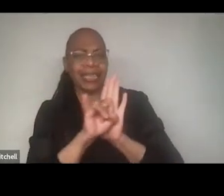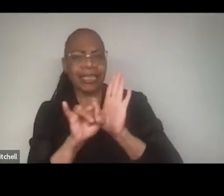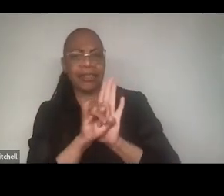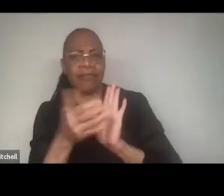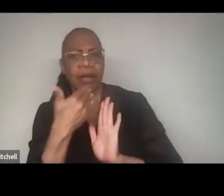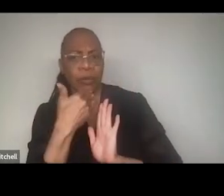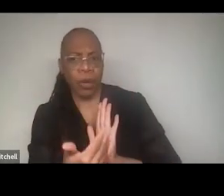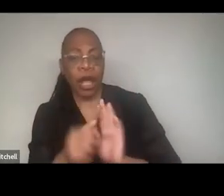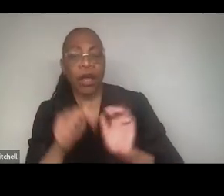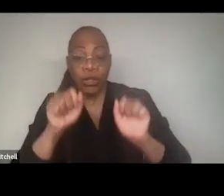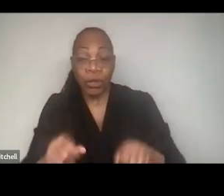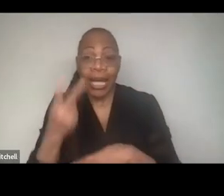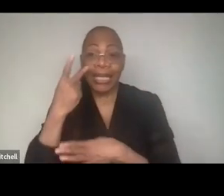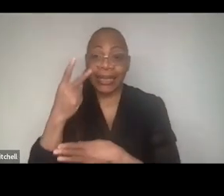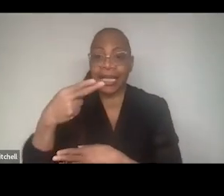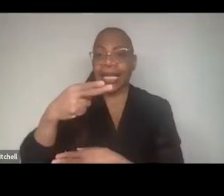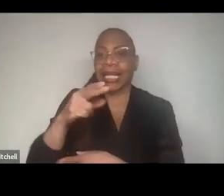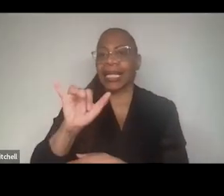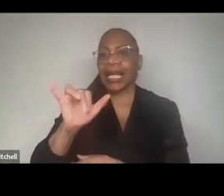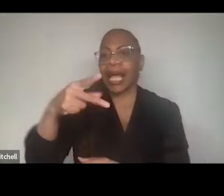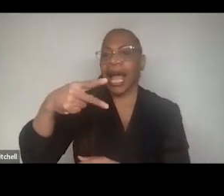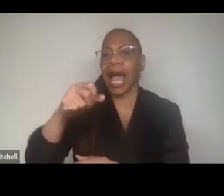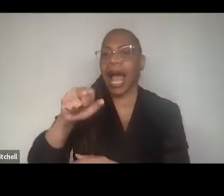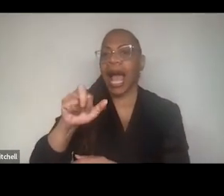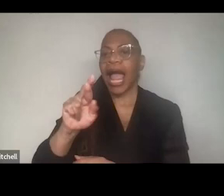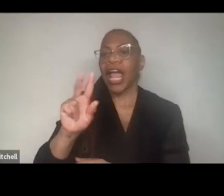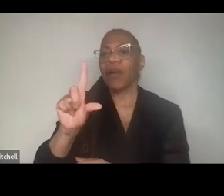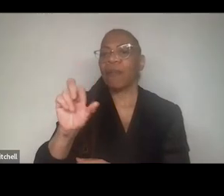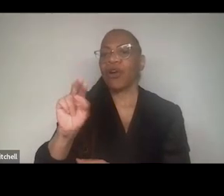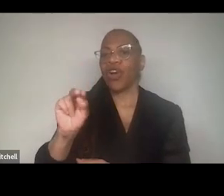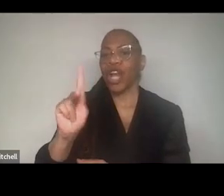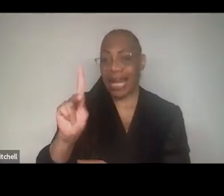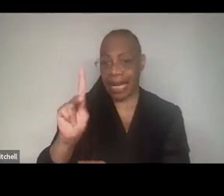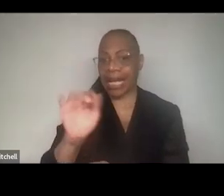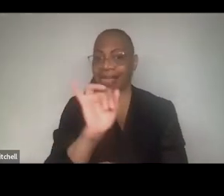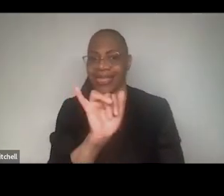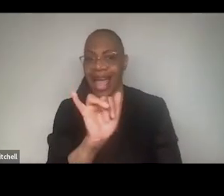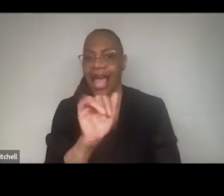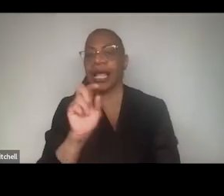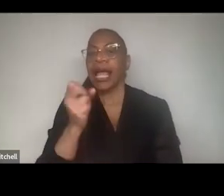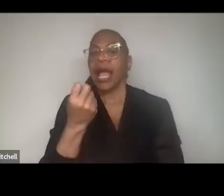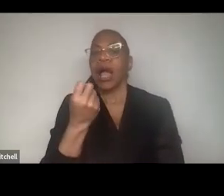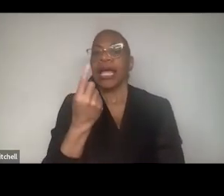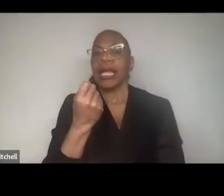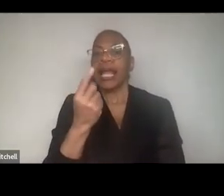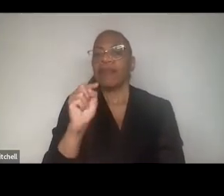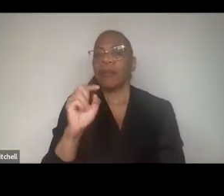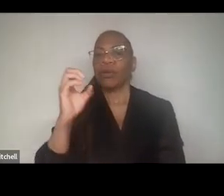pueden ver el hipervínculo... Volveré rápidamente. Si siguen ese hipervínculo para 11.00D1 o D2,